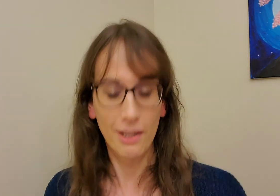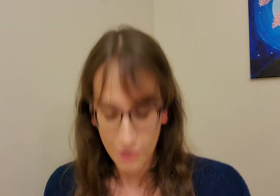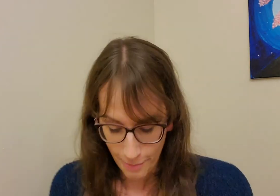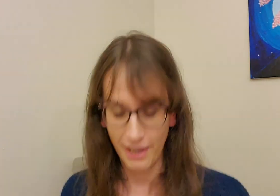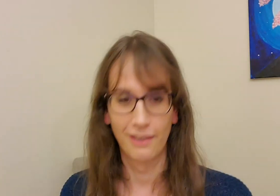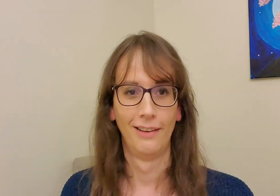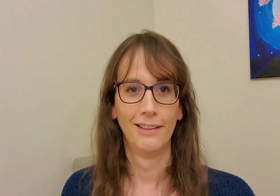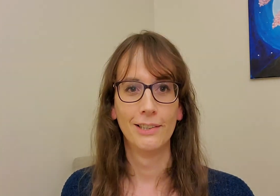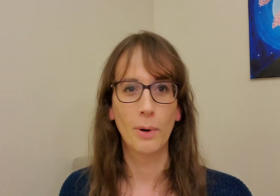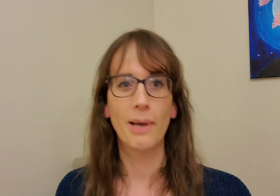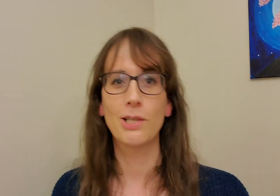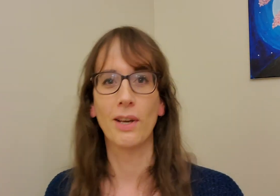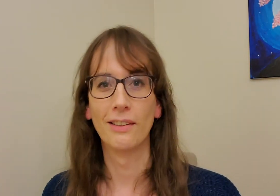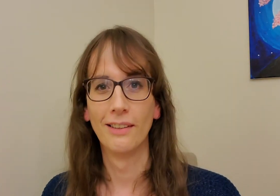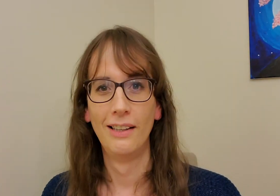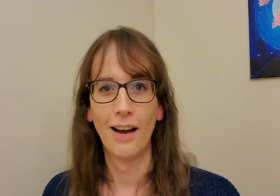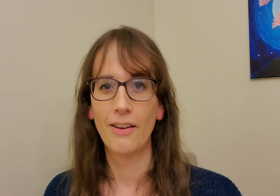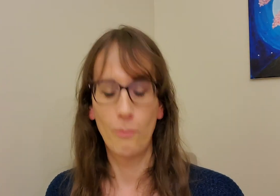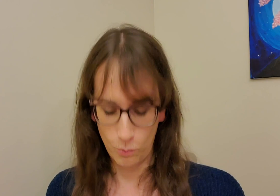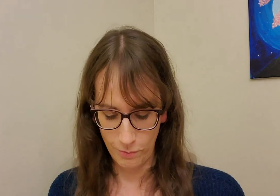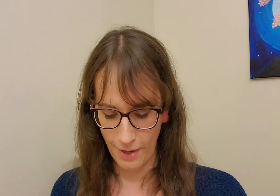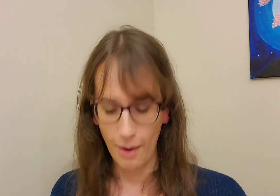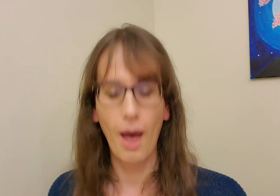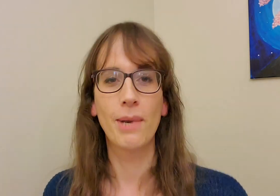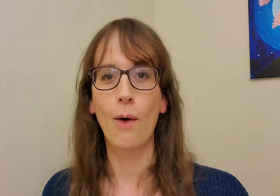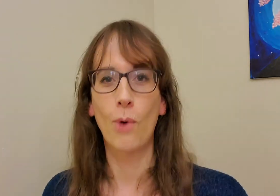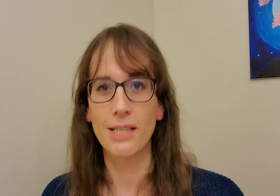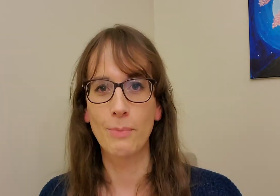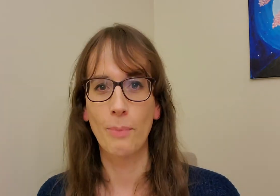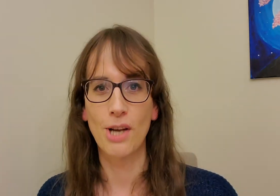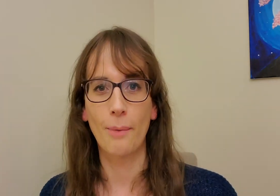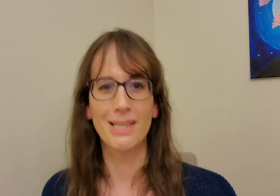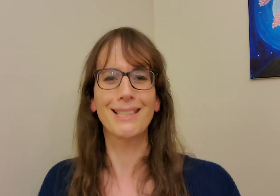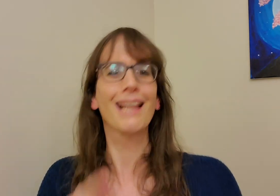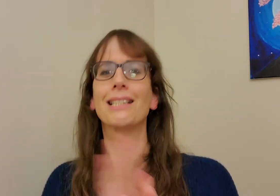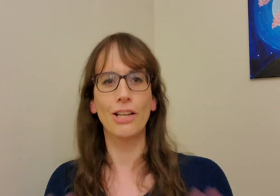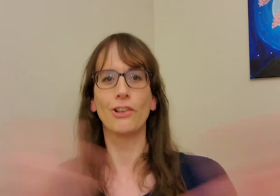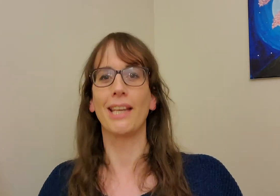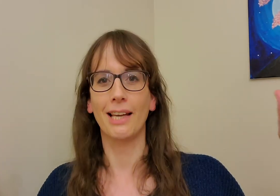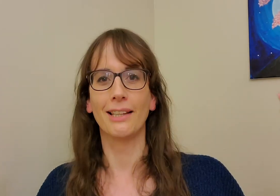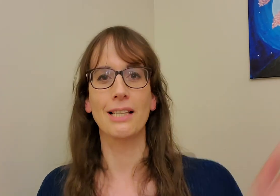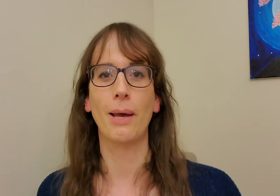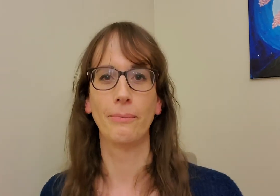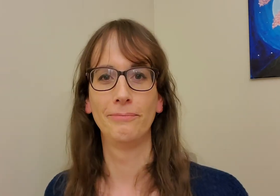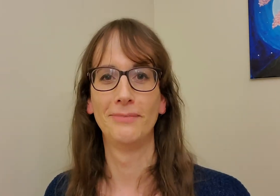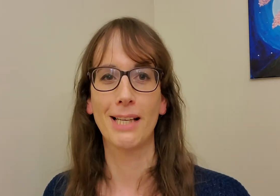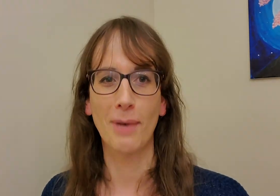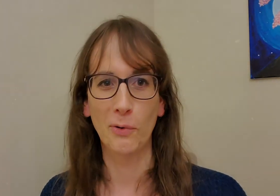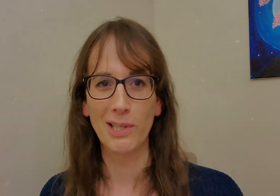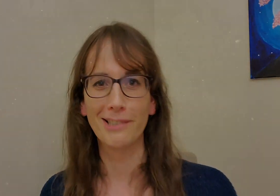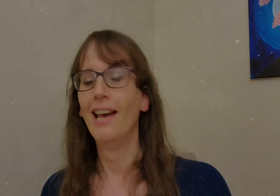Mírame, mírame. ¿Qué estoy haciendo? No estoy mirando mi pijama. Eso es literalmente. Ese es mi punto.